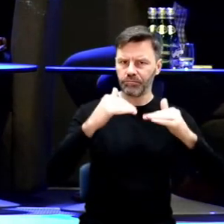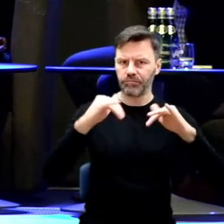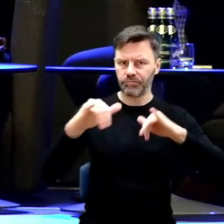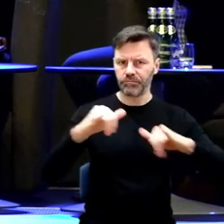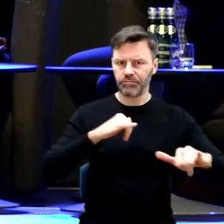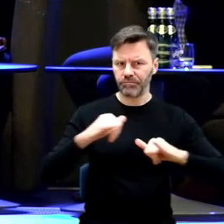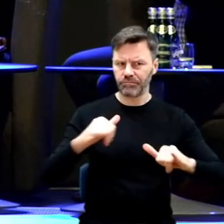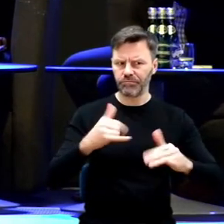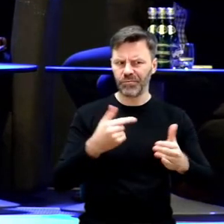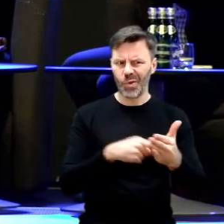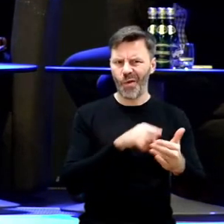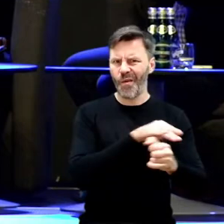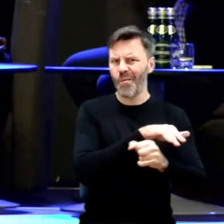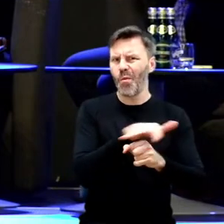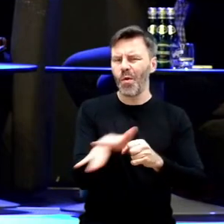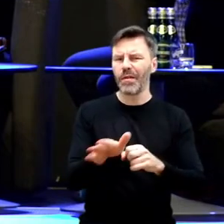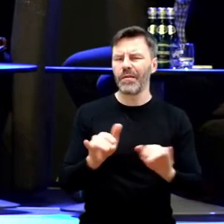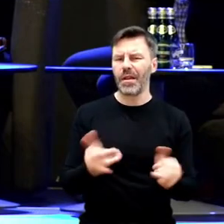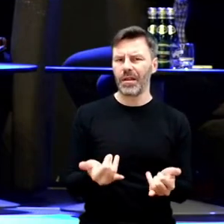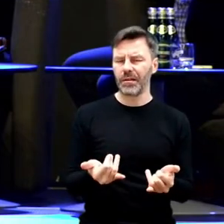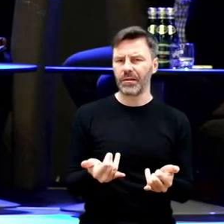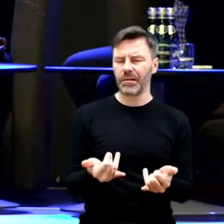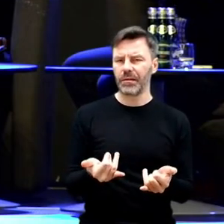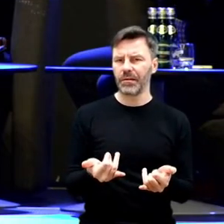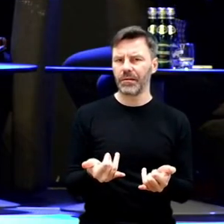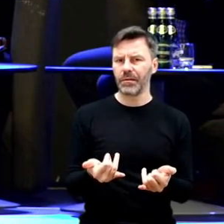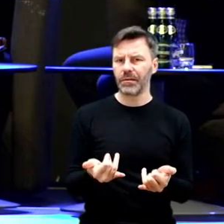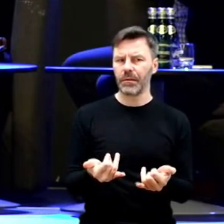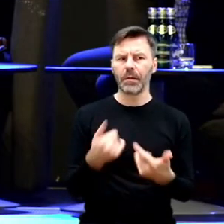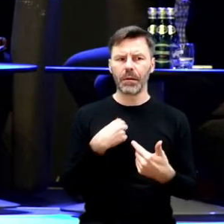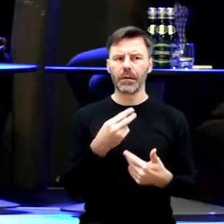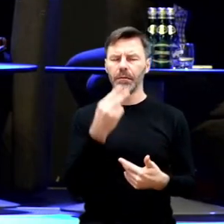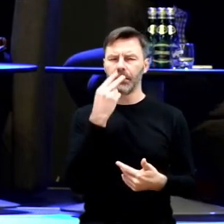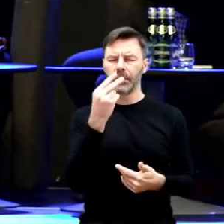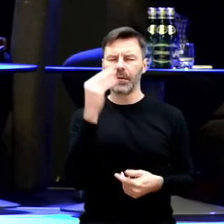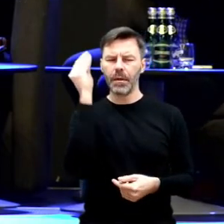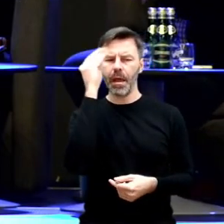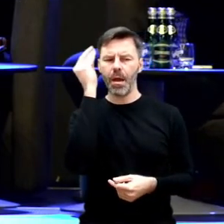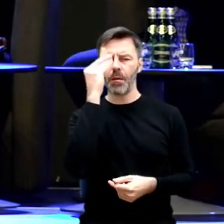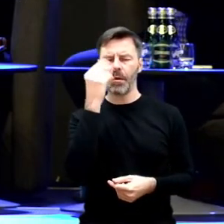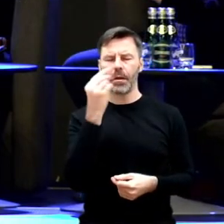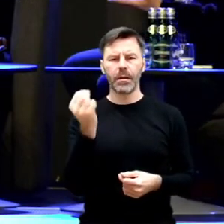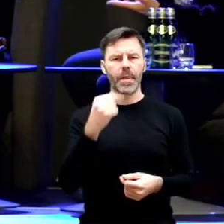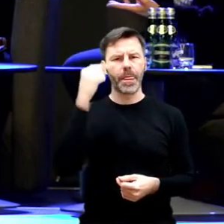też z punktu widzenia takiego bardziej naukowego. Jest ileś teorii rozwoju miast, które pokazują,